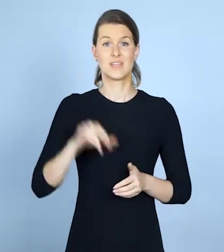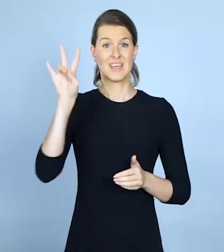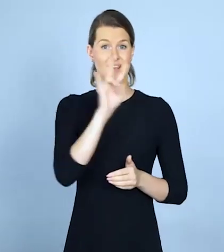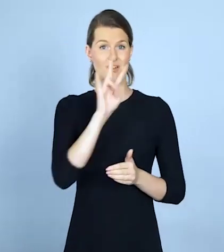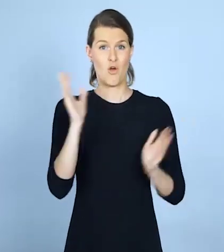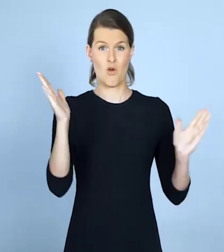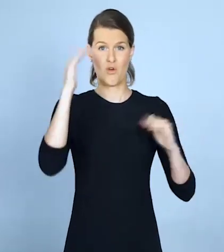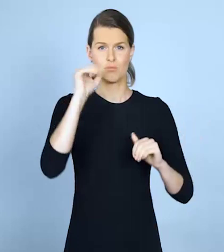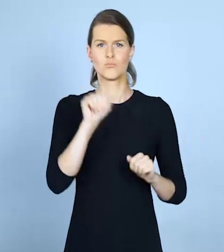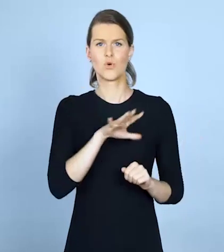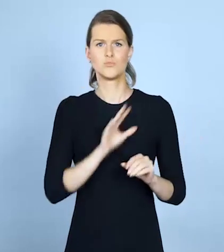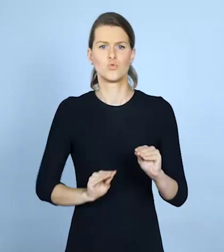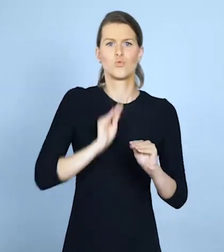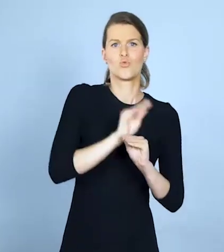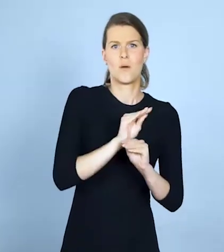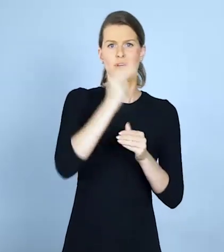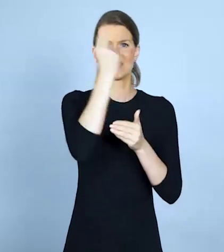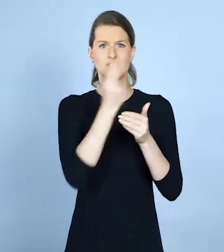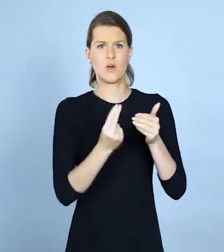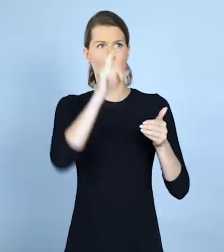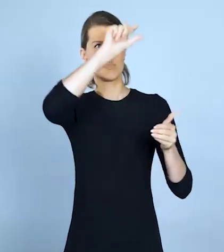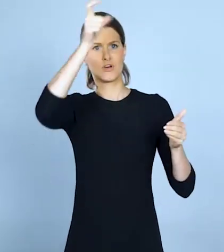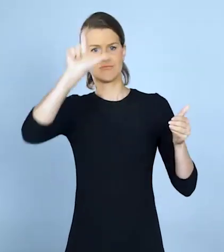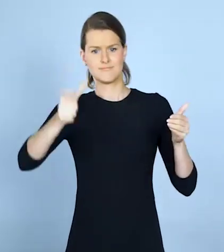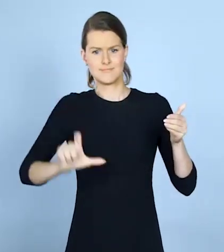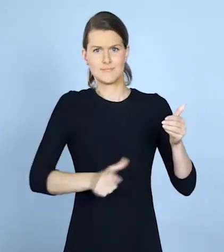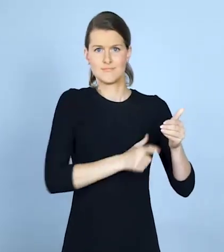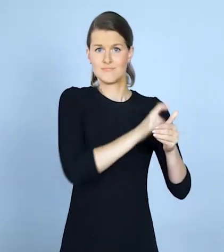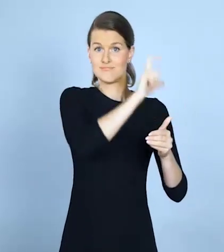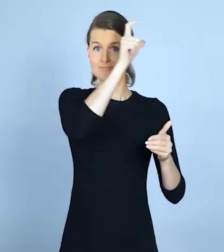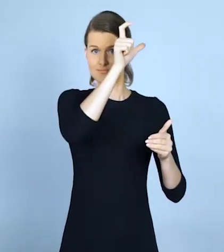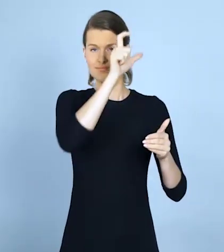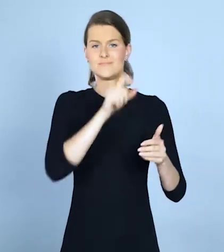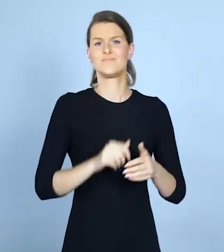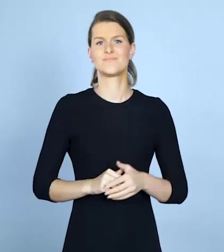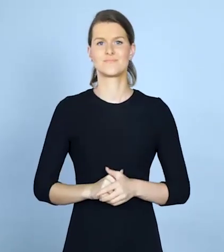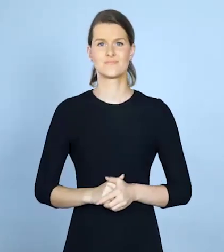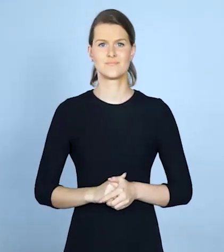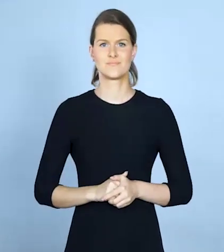Оно может быть дополнено изображениями на полях, расположенных по периметру.